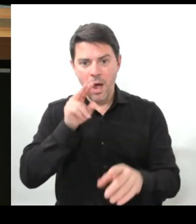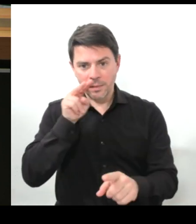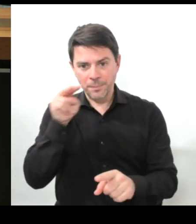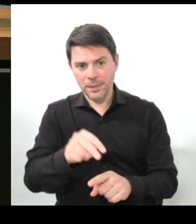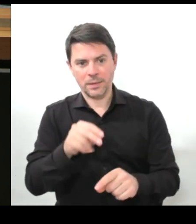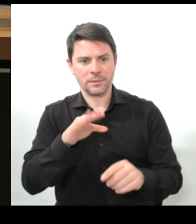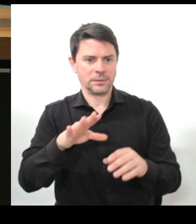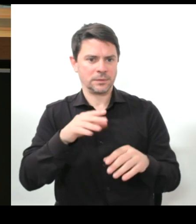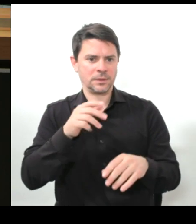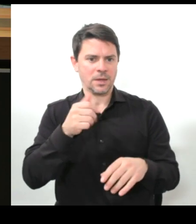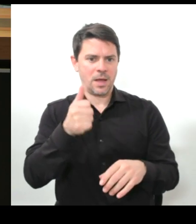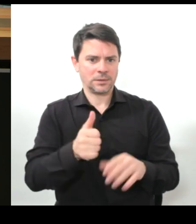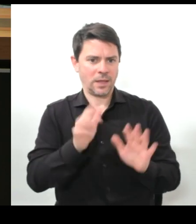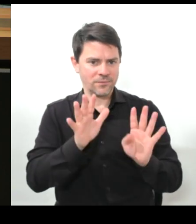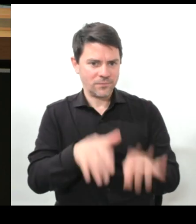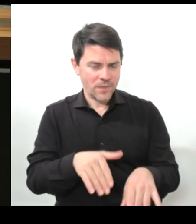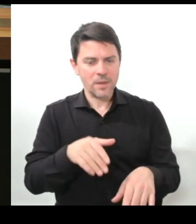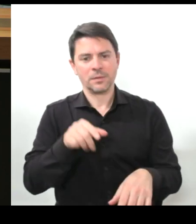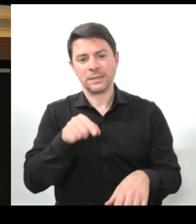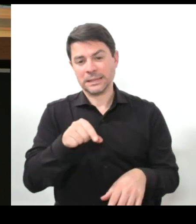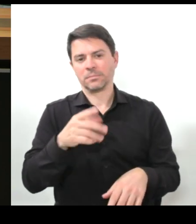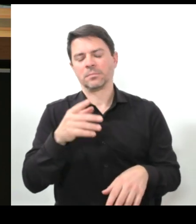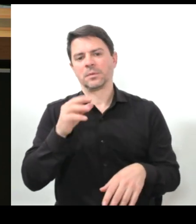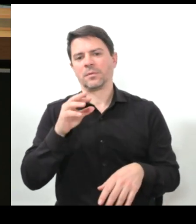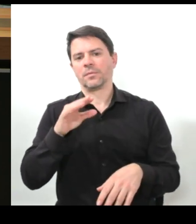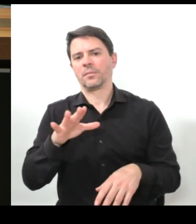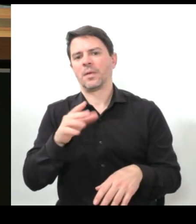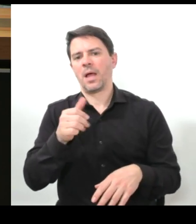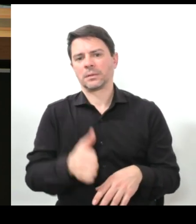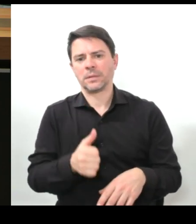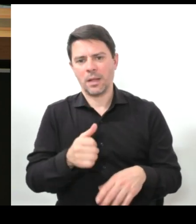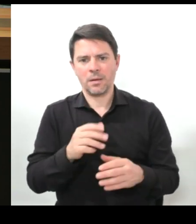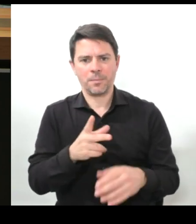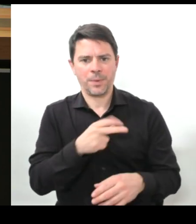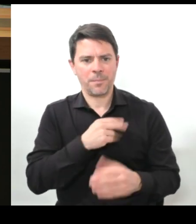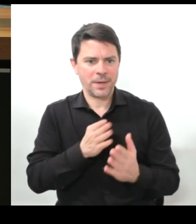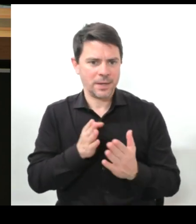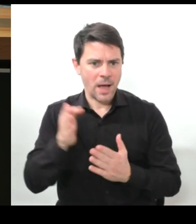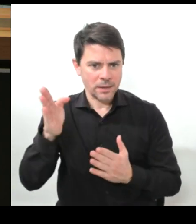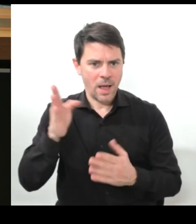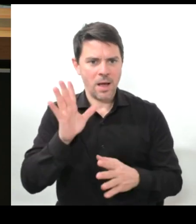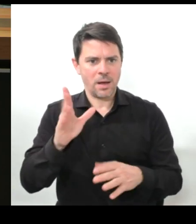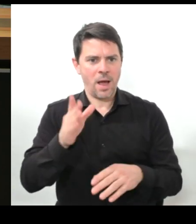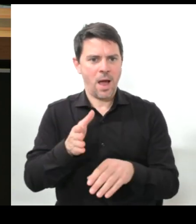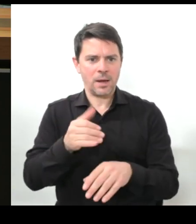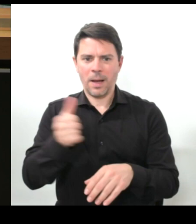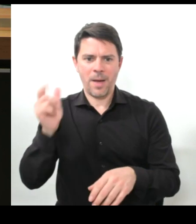eingesetzten Arbeitsgruppe. Sie haben ihr Ziel erreicht. Sie haben heute den Blätterwald voll gemacht.